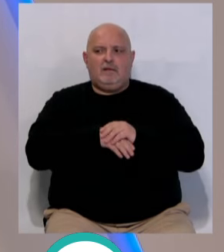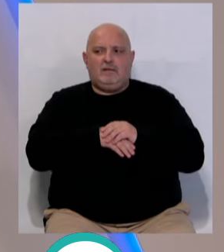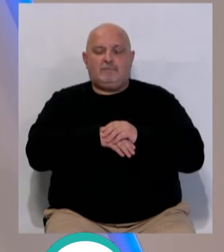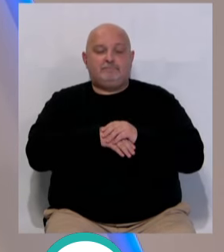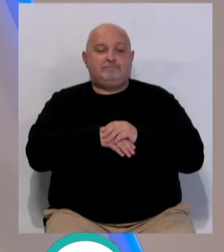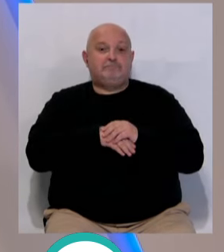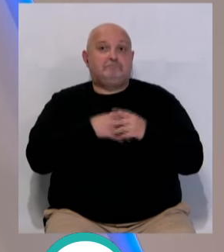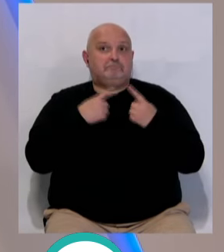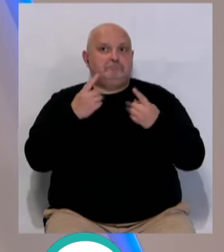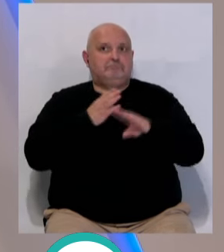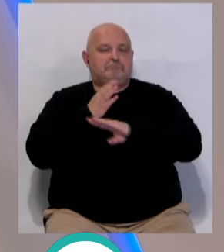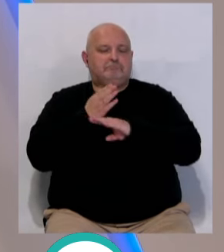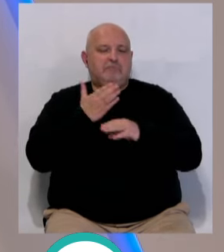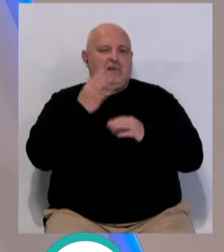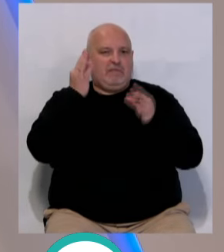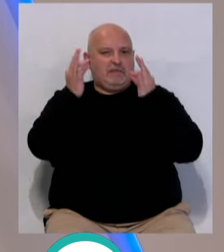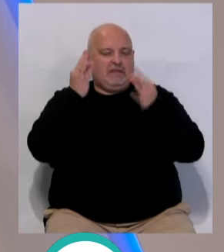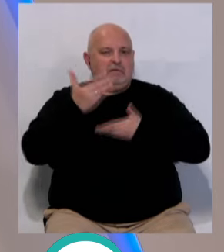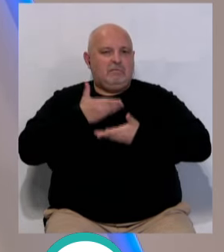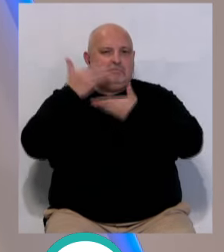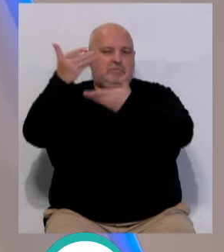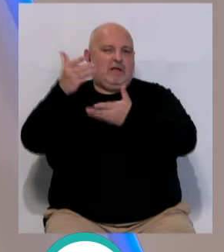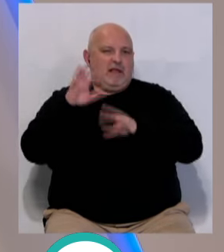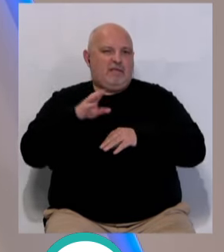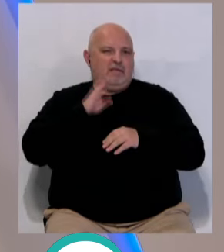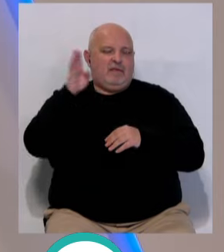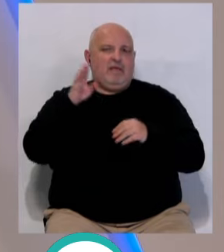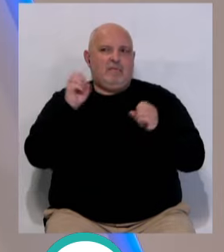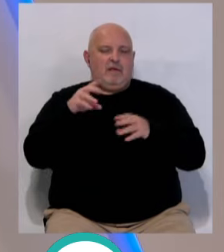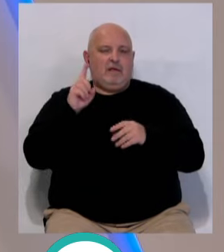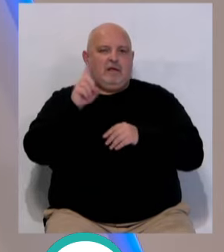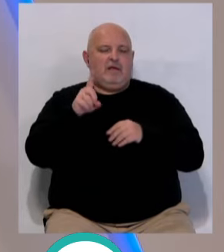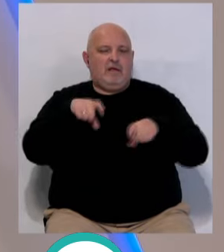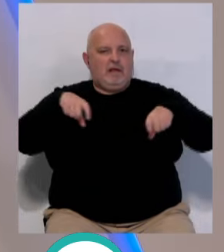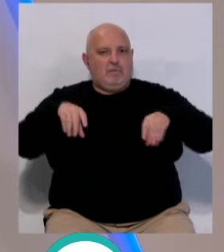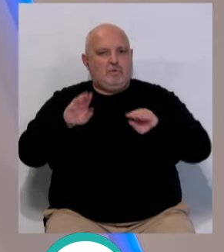todo por por el detalle de de que esté El Mago allí de que la en su campo que que seguramente